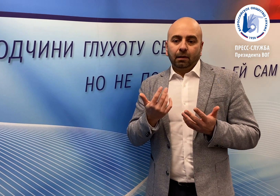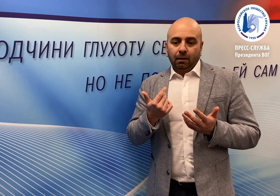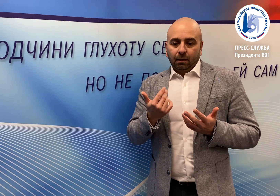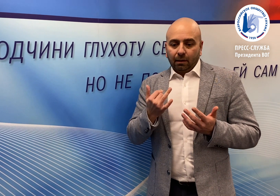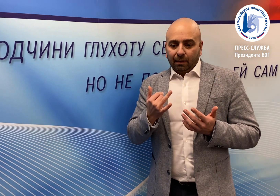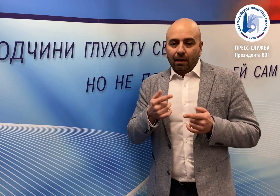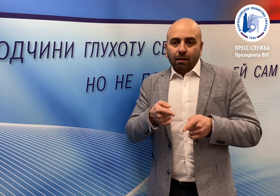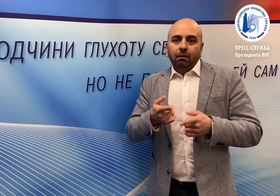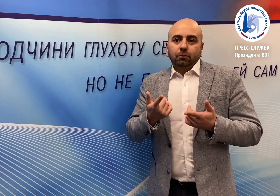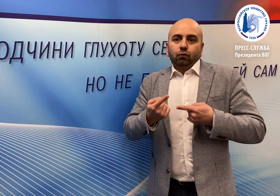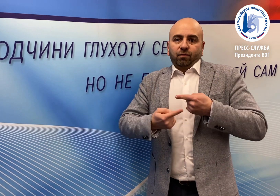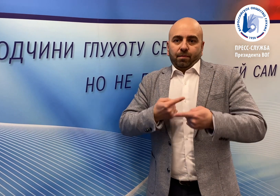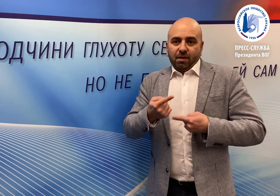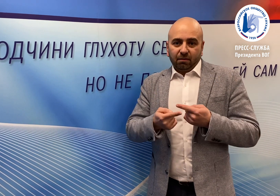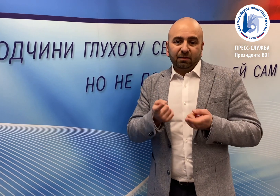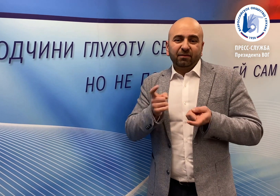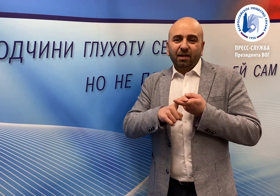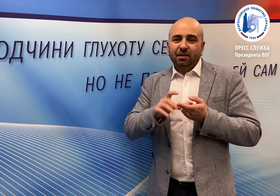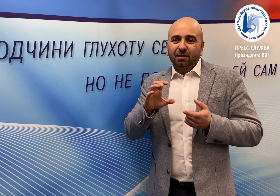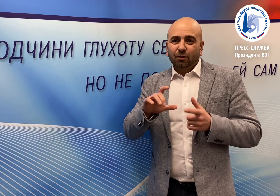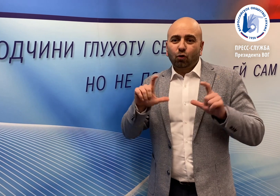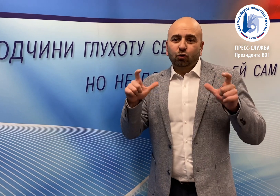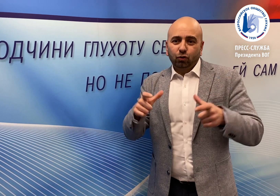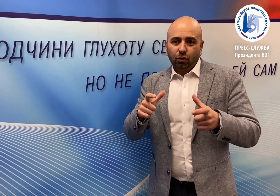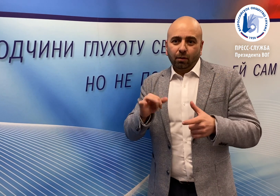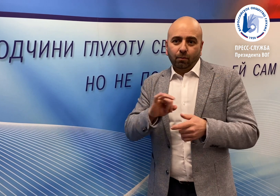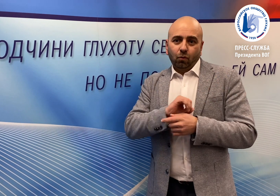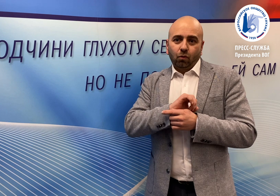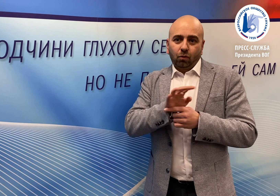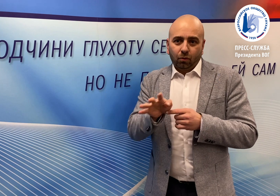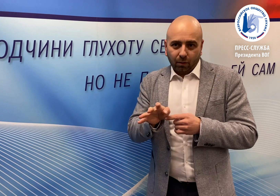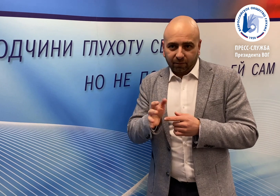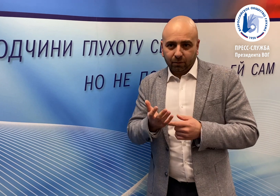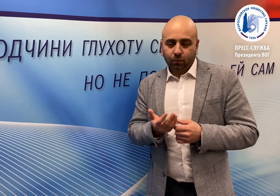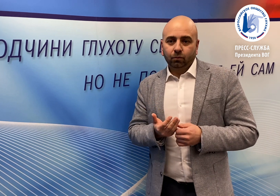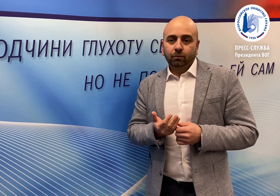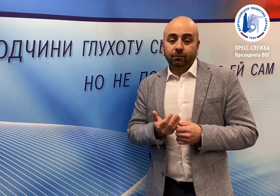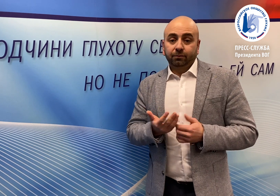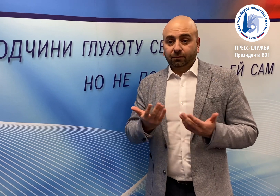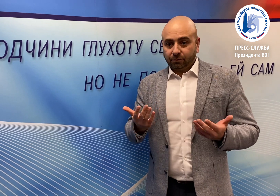Это современная мера, в связи с введением ограничений по коронавирусной обстановке.